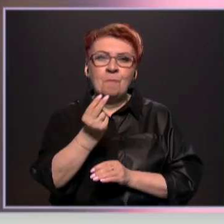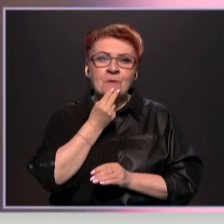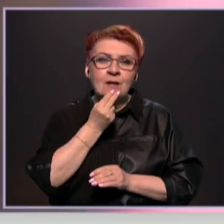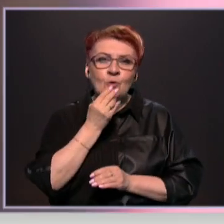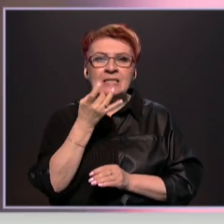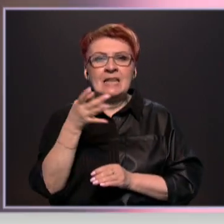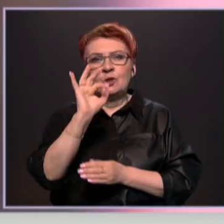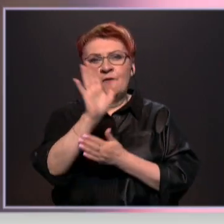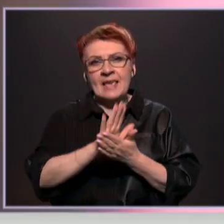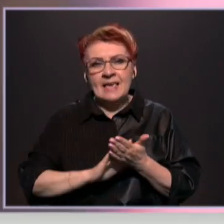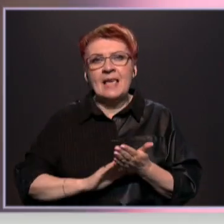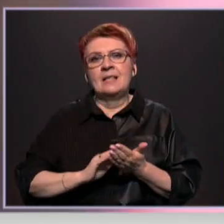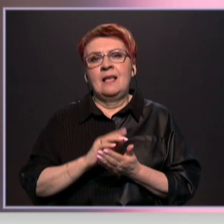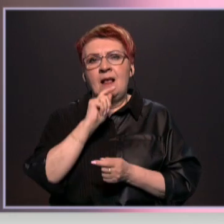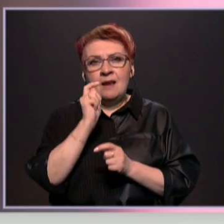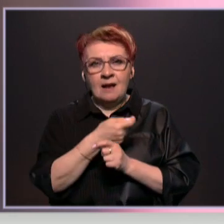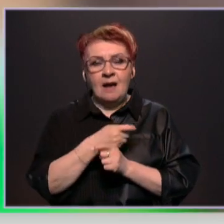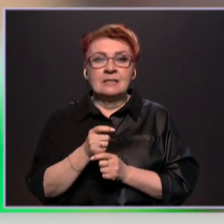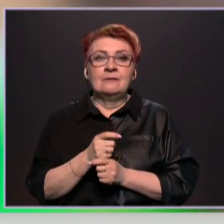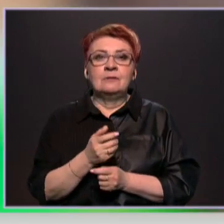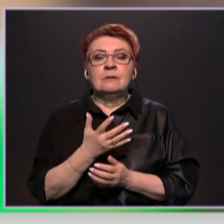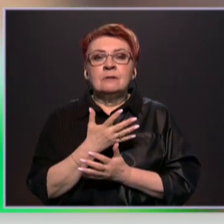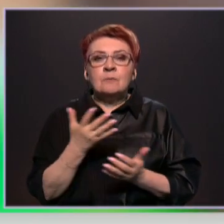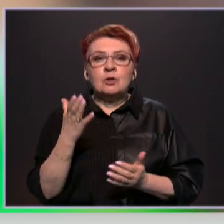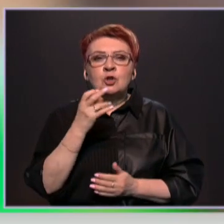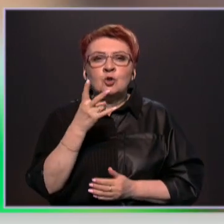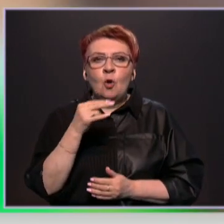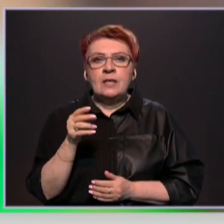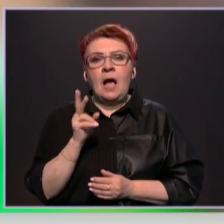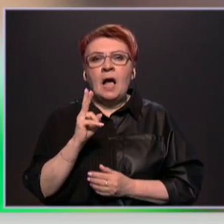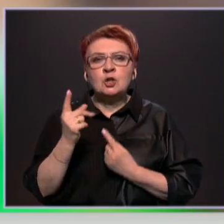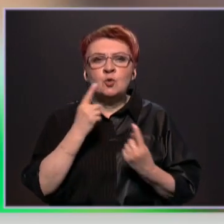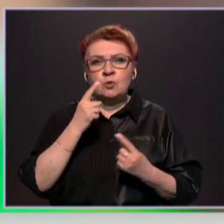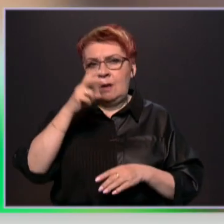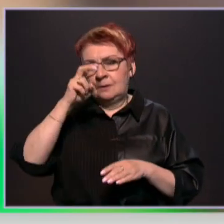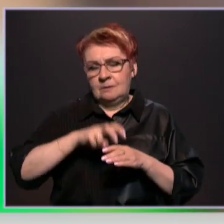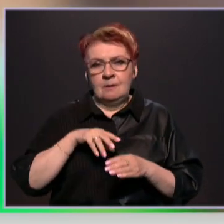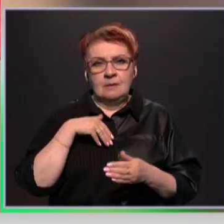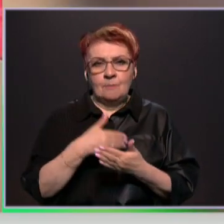гигиены и лекарствами более сотни консультаций для переселенцев провели Добровольцы шахтинской